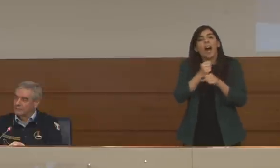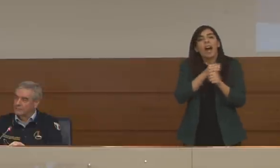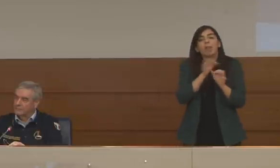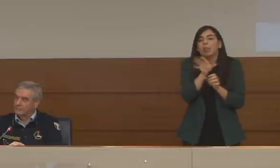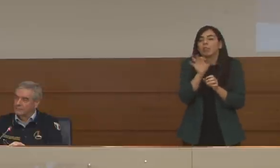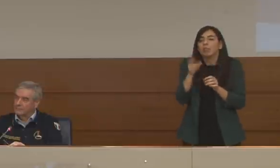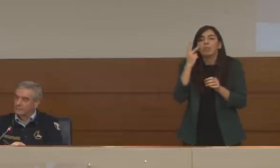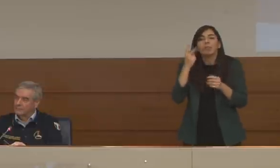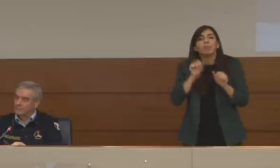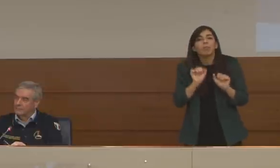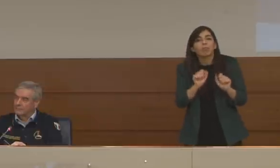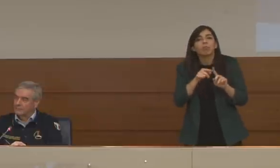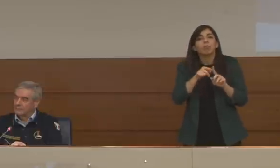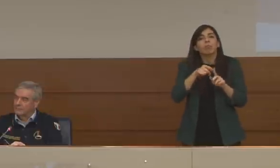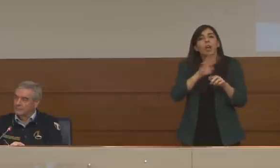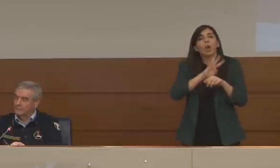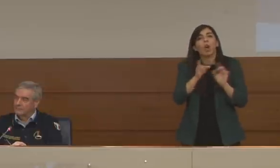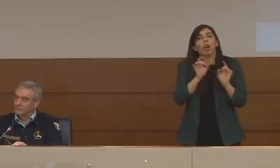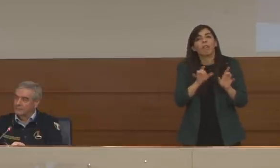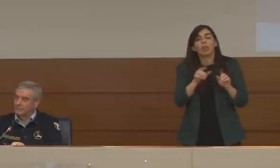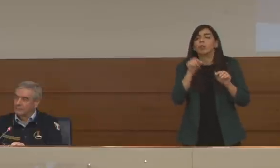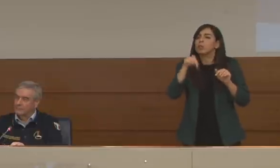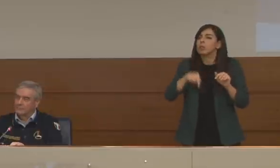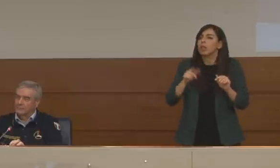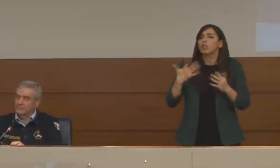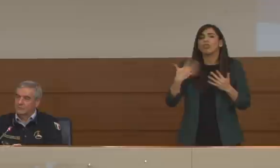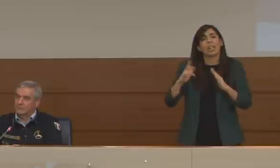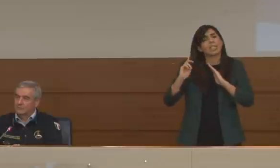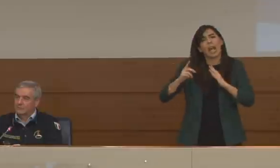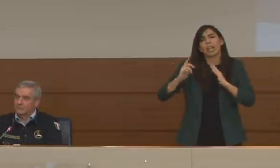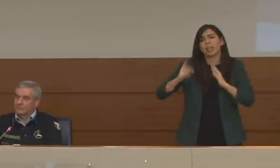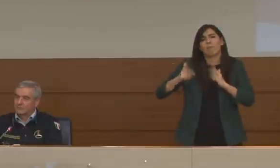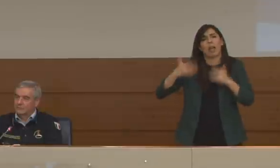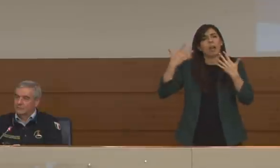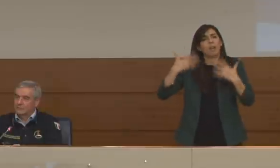settimane, ci sono più evidenze su quali farmaci effettivamente funzionano